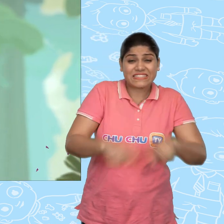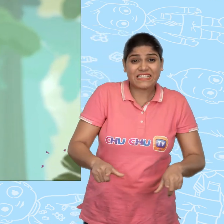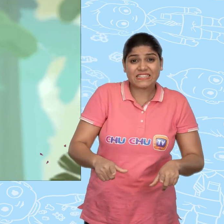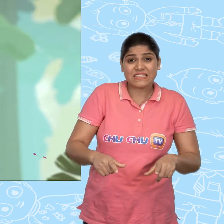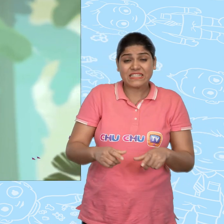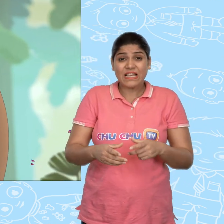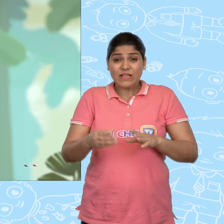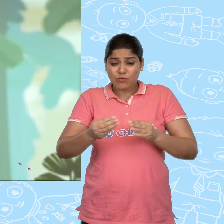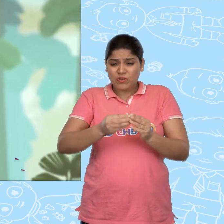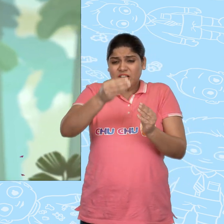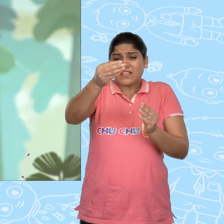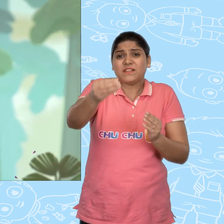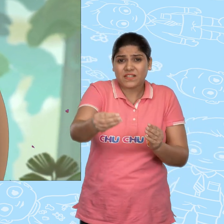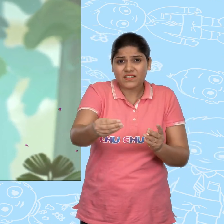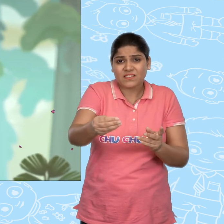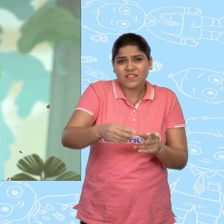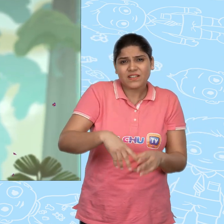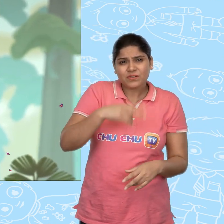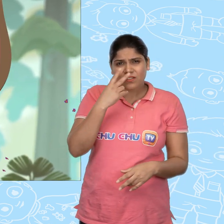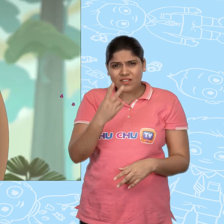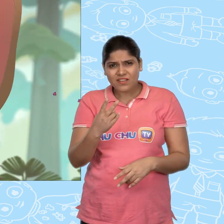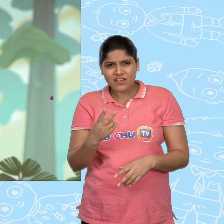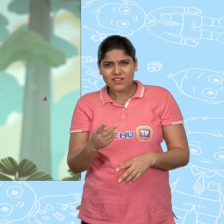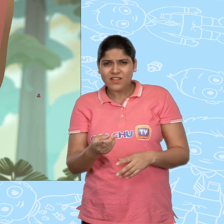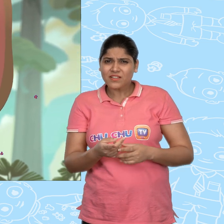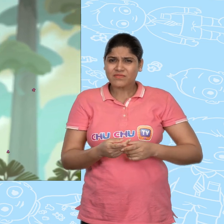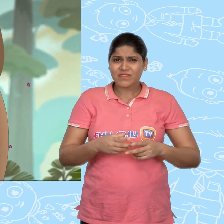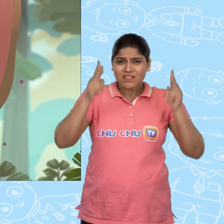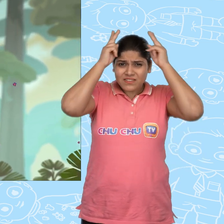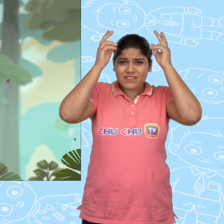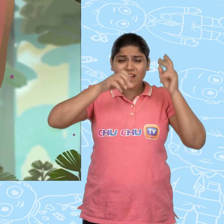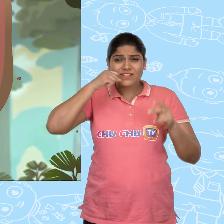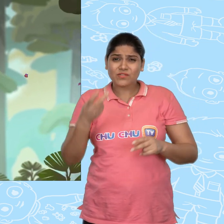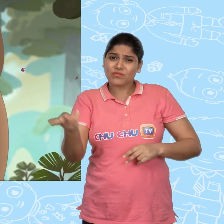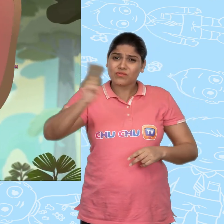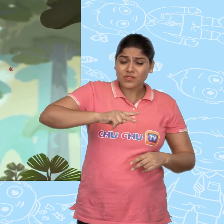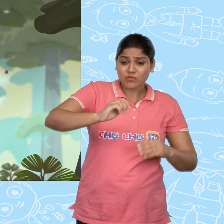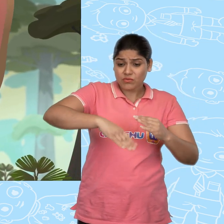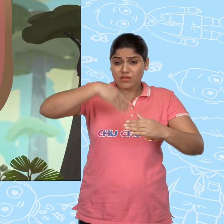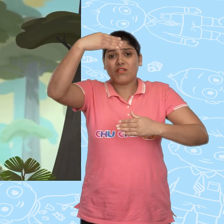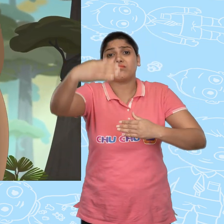पर जैसे ही वो थोड़ा आगे बढ़ा..., उसने देखा कि खरगोश फिर से उसके आगे है...